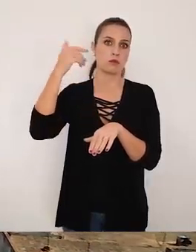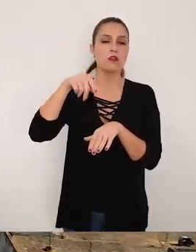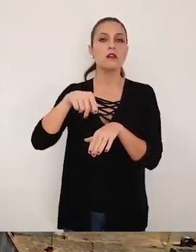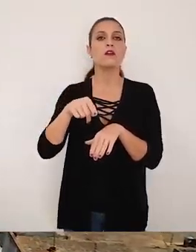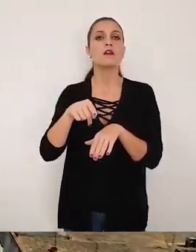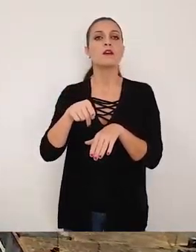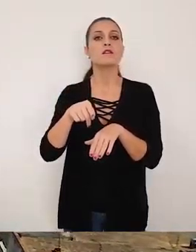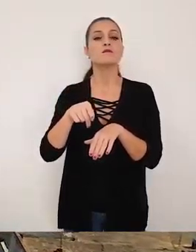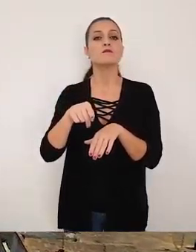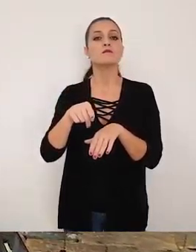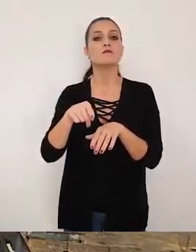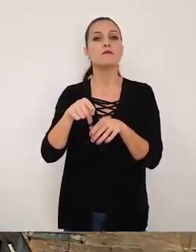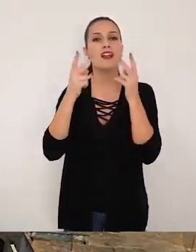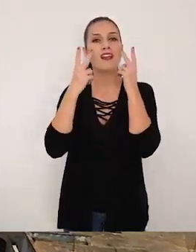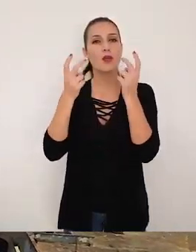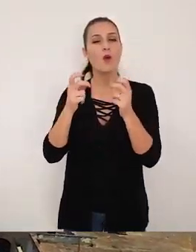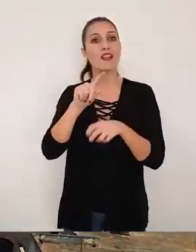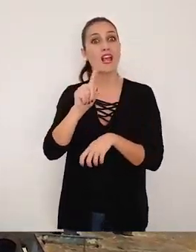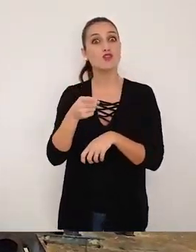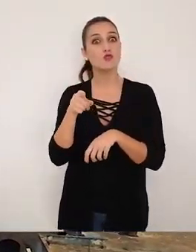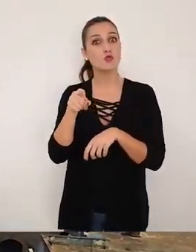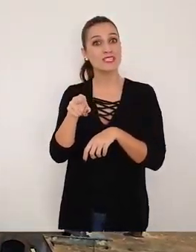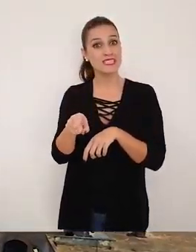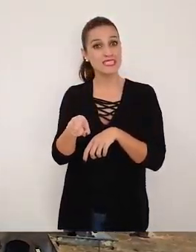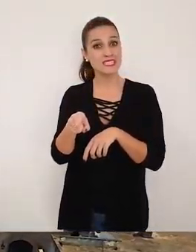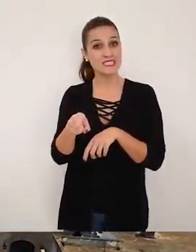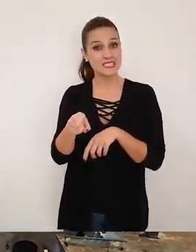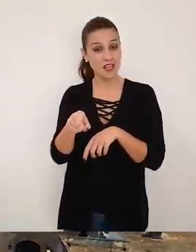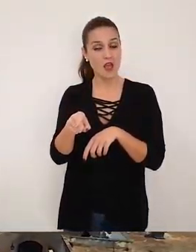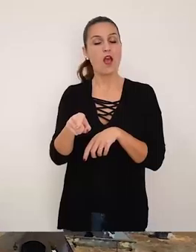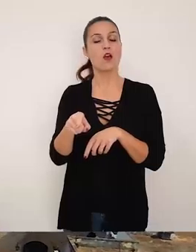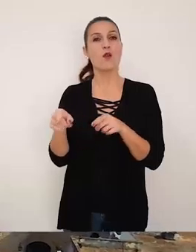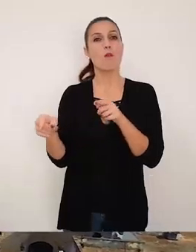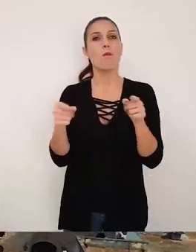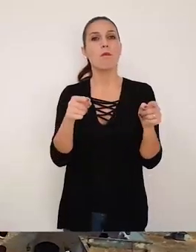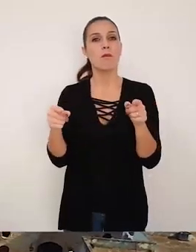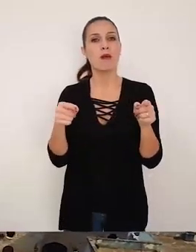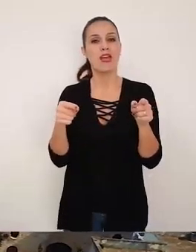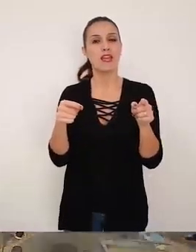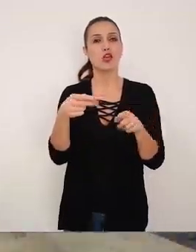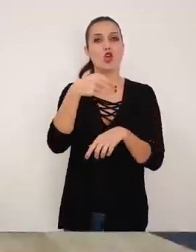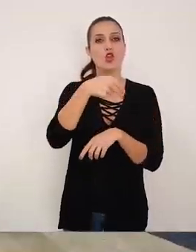archivistiche riguardanti Giurdignano si attestano nel corso del dominio normanno-svevo, quando